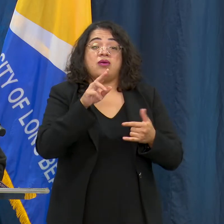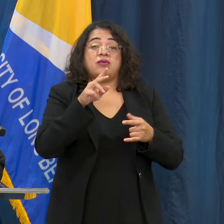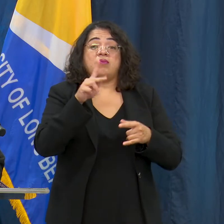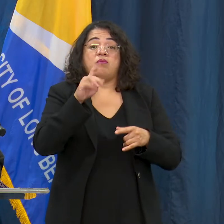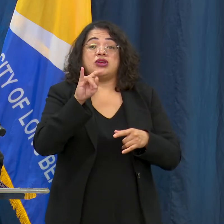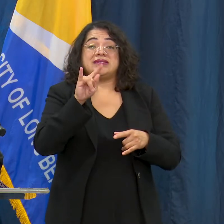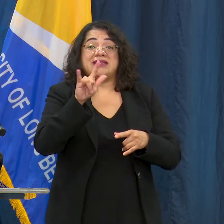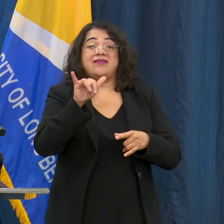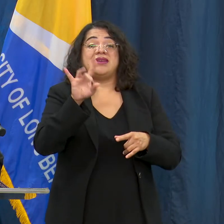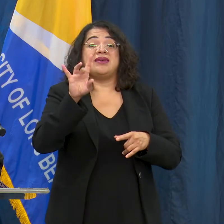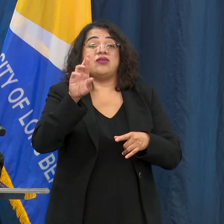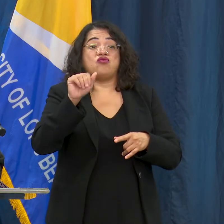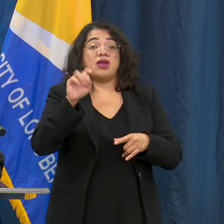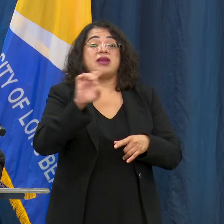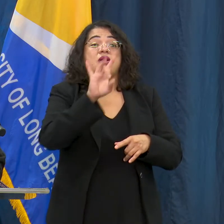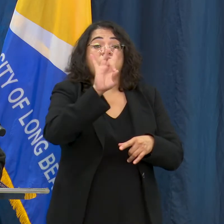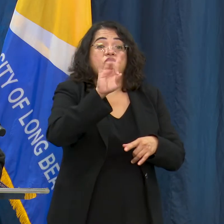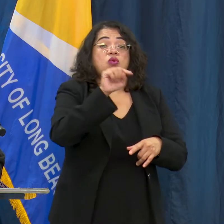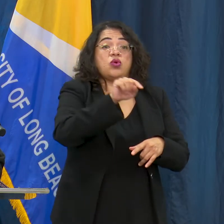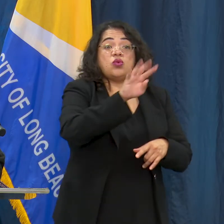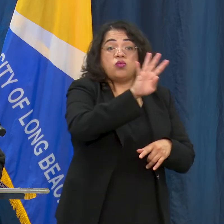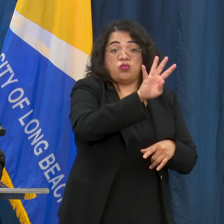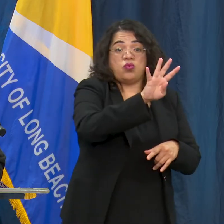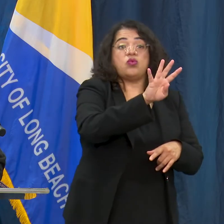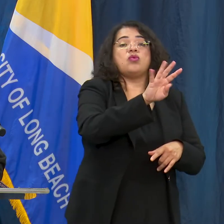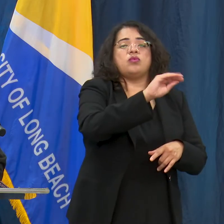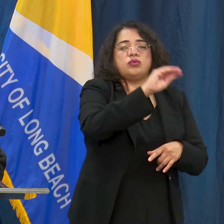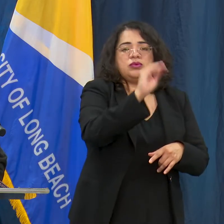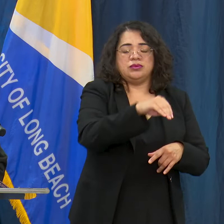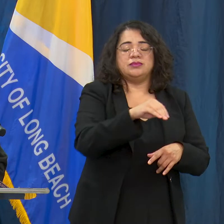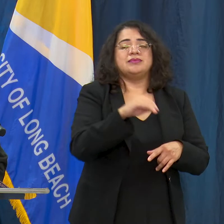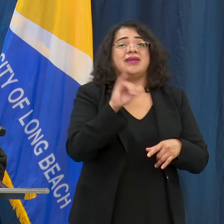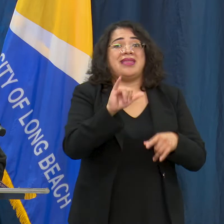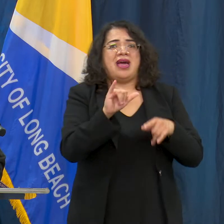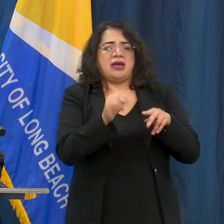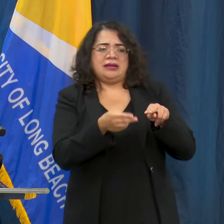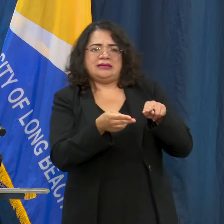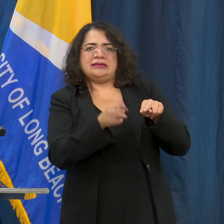Ojo punto quatro por ciento la positive edad es un indica door pero no cuenta